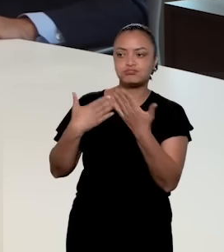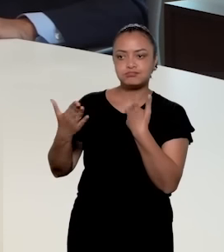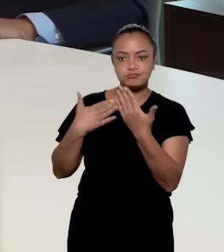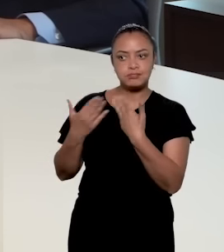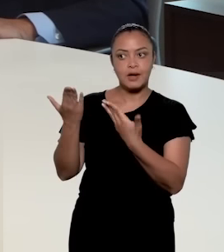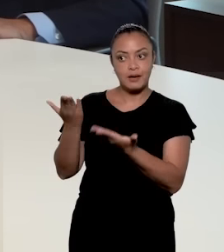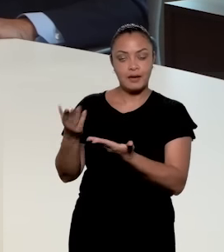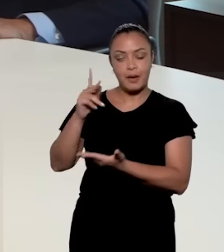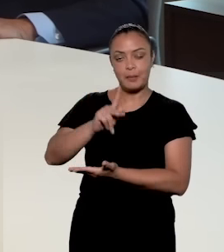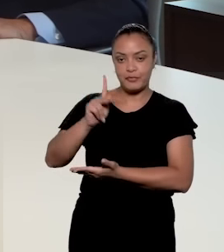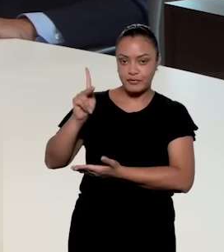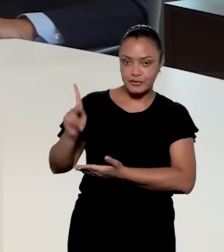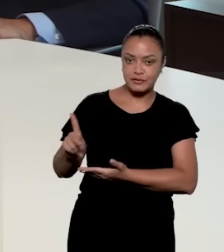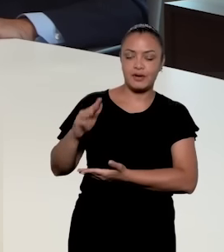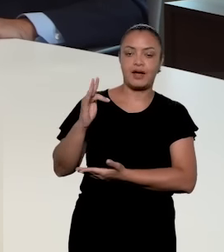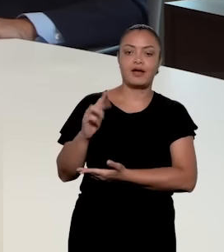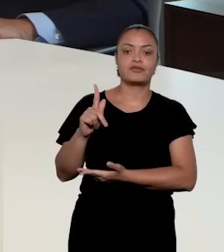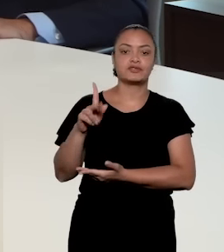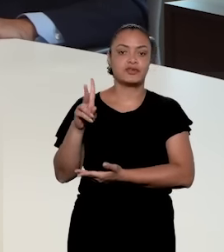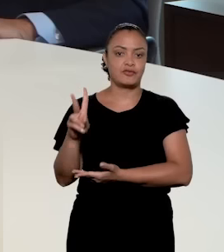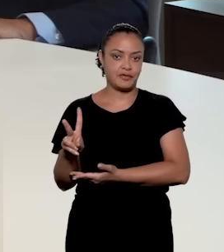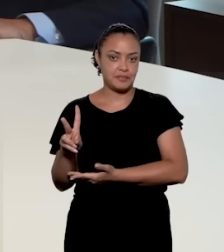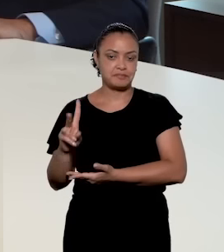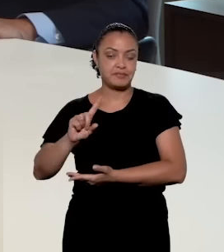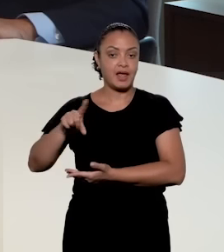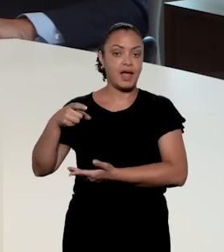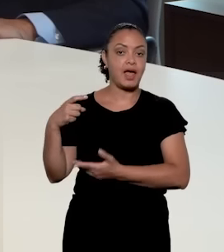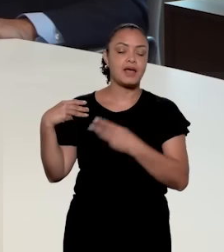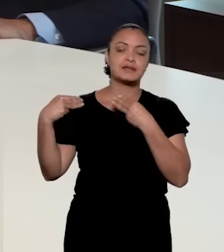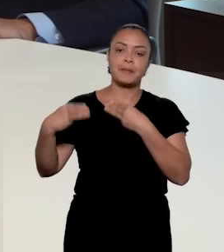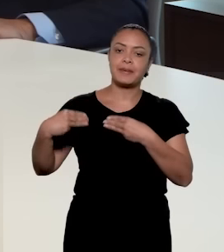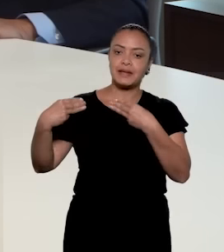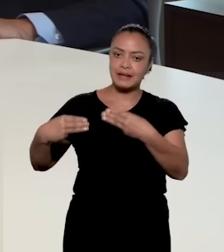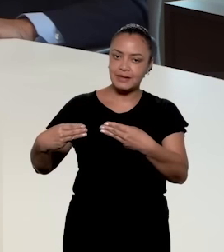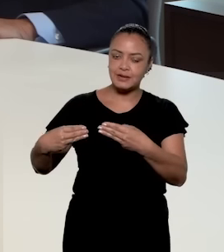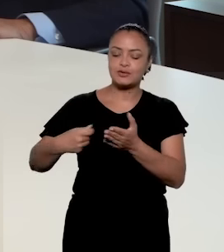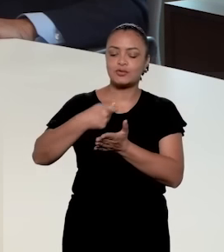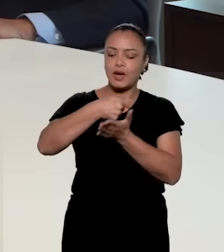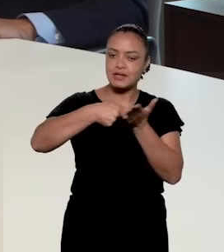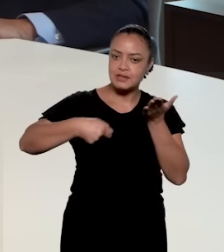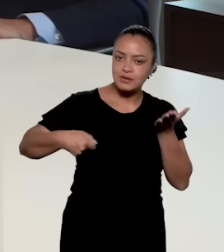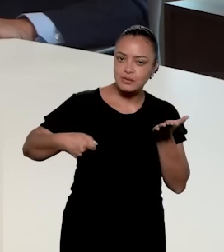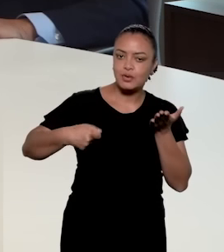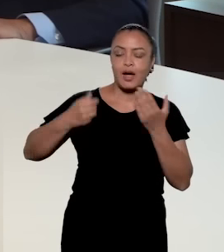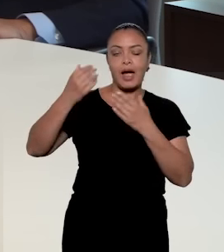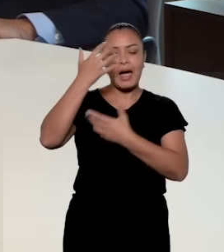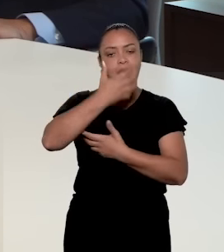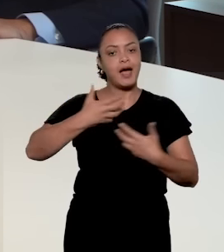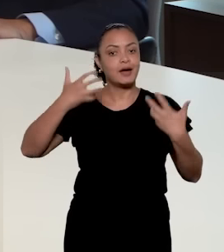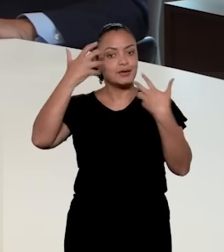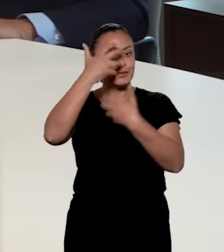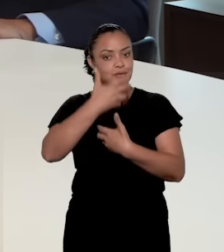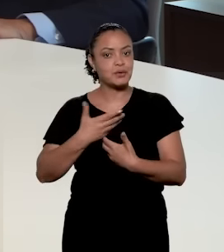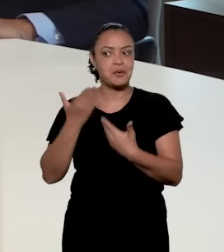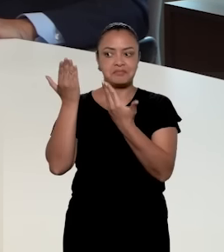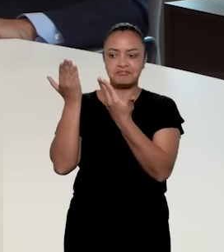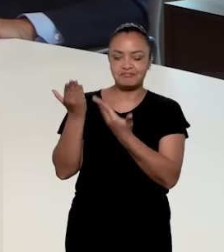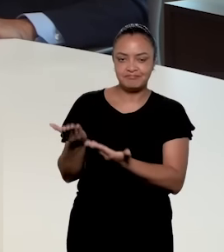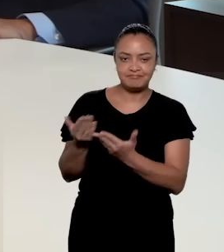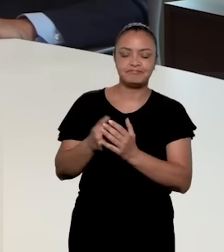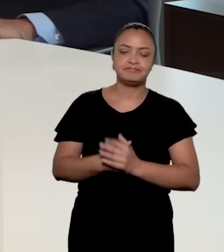com o Professor Emérito da FGV Agro, o Ex-ministro da Agricultura, o escritor, o cantor, essa figura